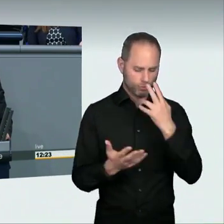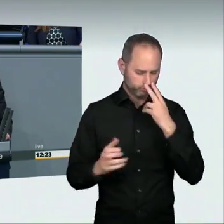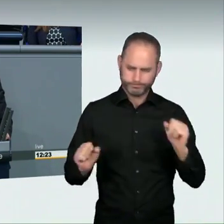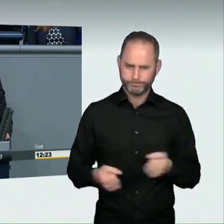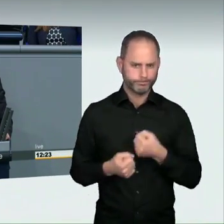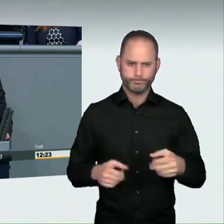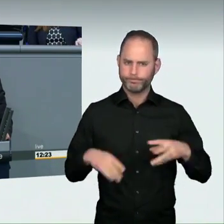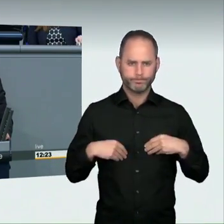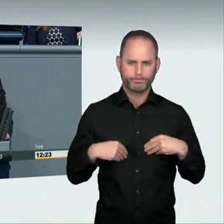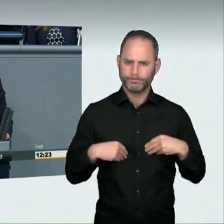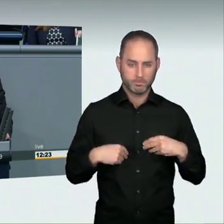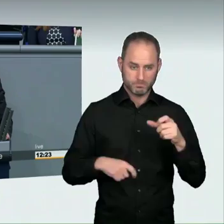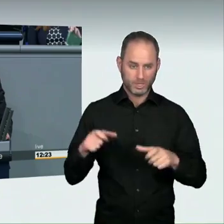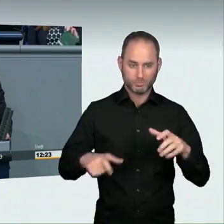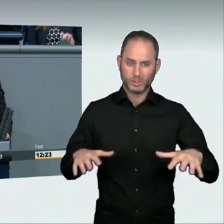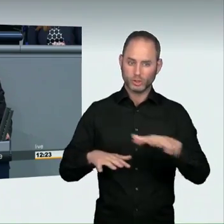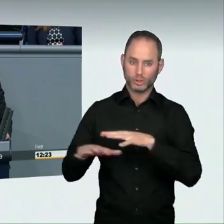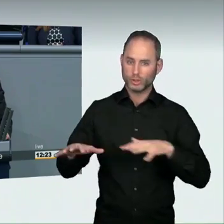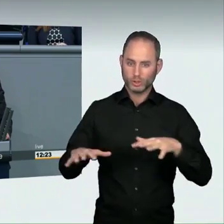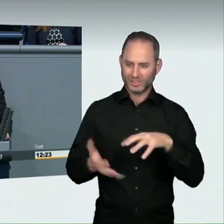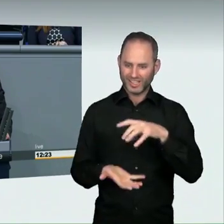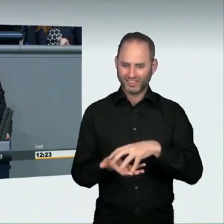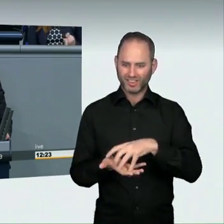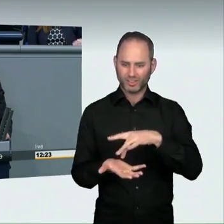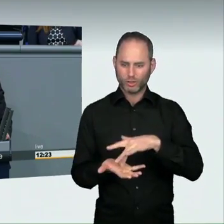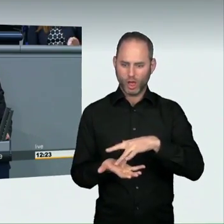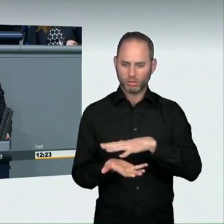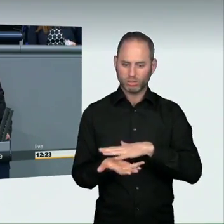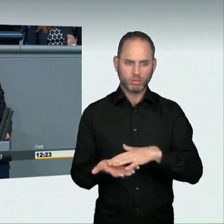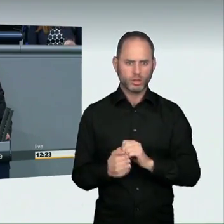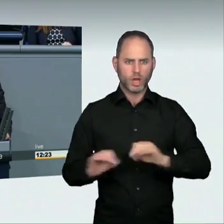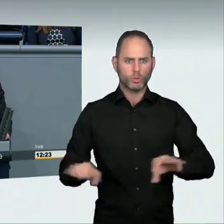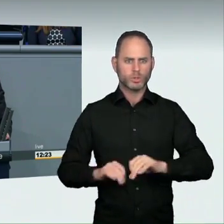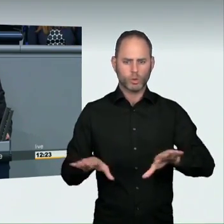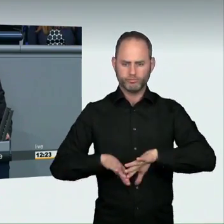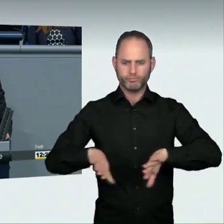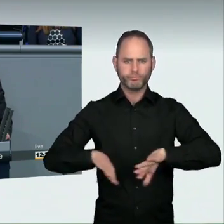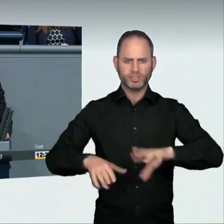die dem Mietrecht eigentlich systemfremd ist. Das haben Sie zu verantworten. Deswegen haben Sie die Mieterinnen und Mieter in dieser Legislaturperiode enttäuscht.